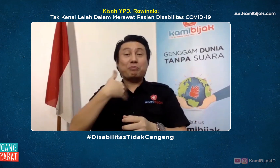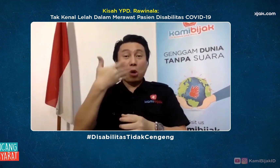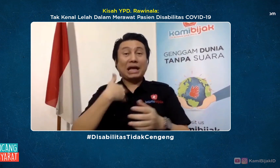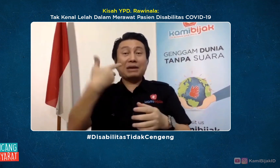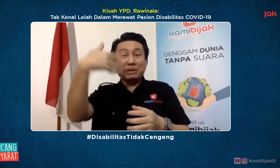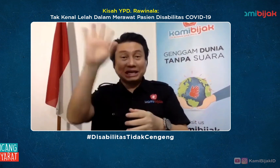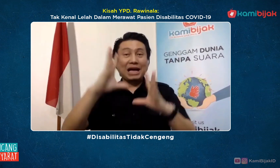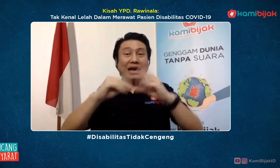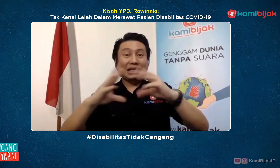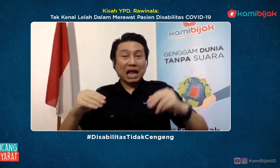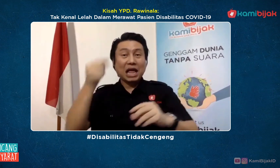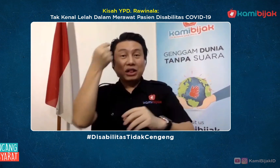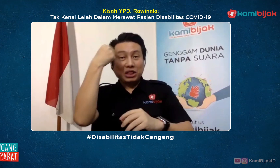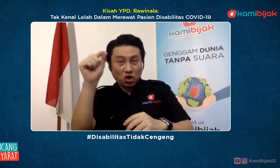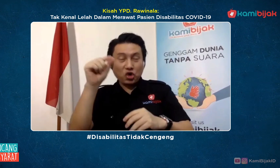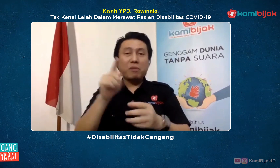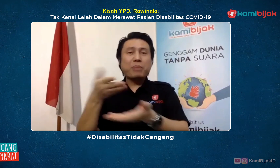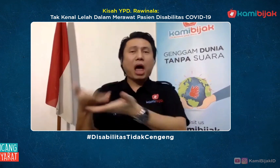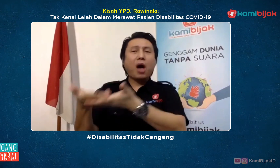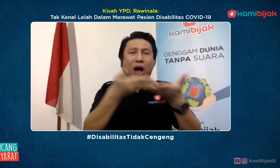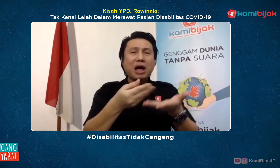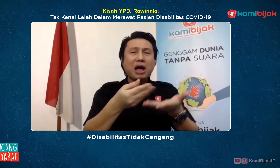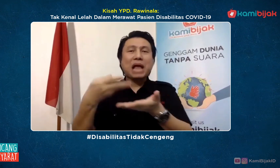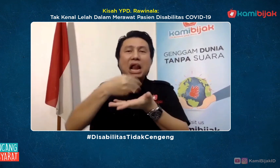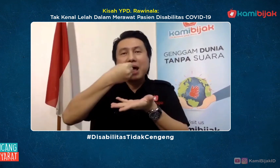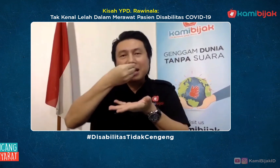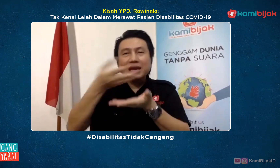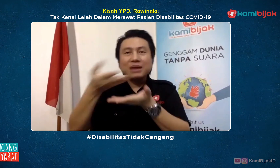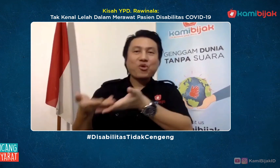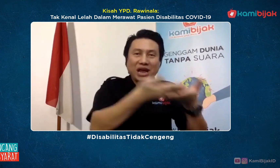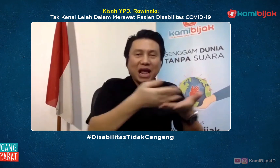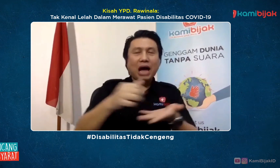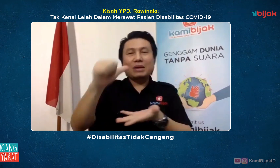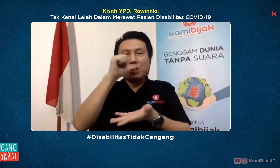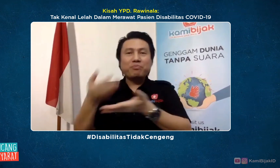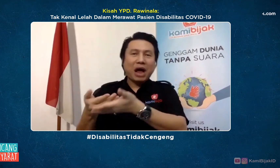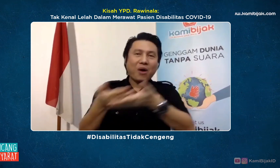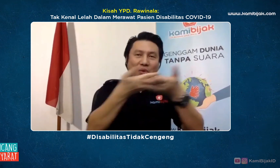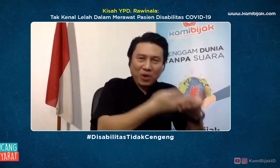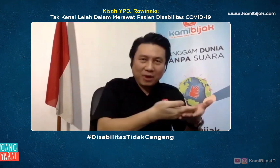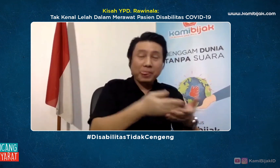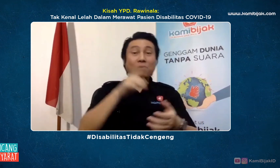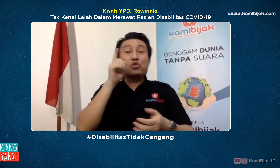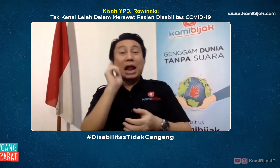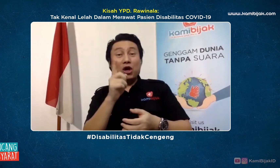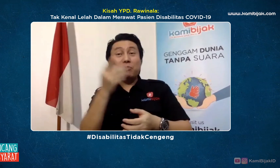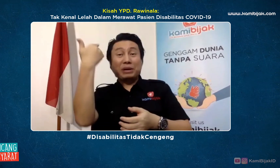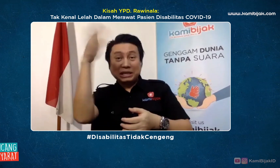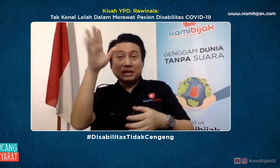kalau mau pergi kerja ke kantor usahakan untuk membawa makanan dan minuman sendiri dari rumah atau